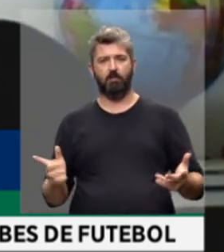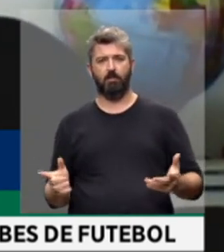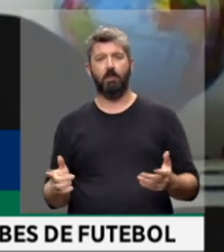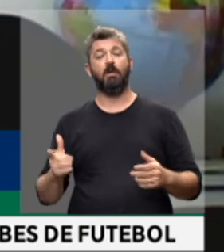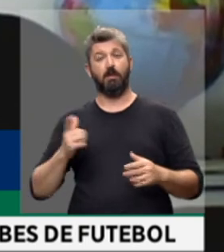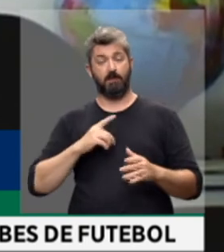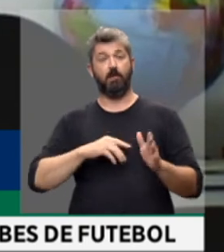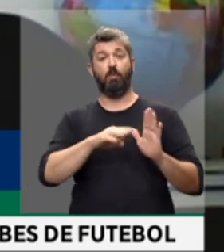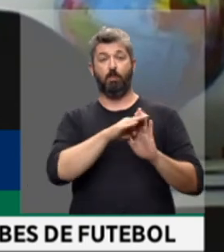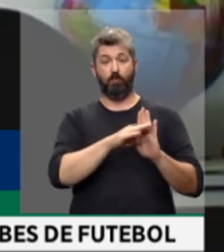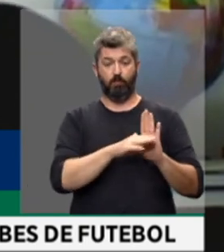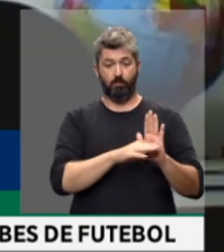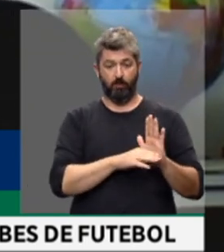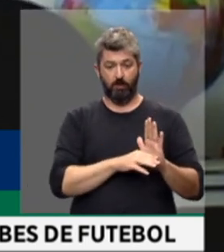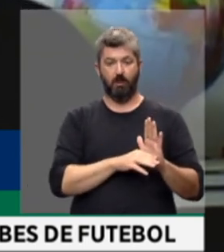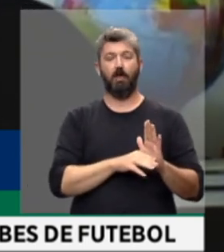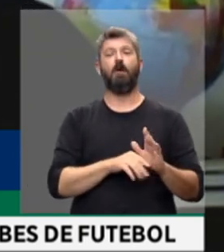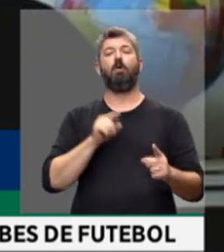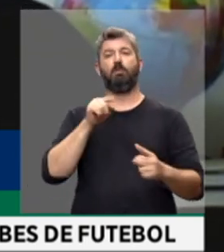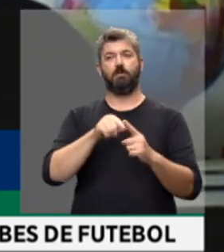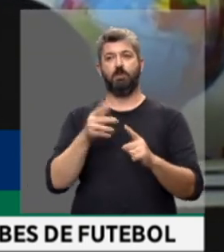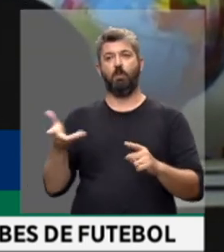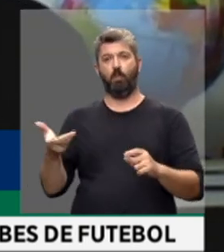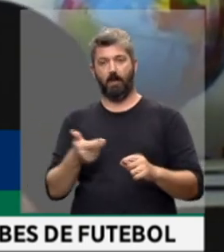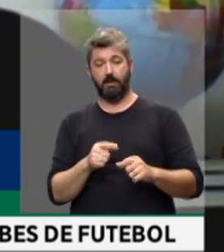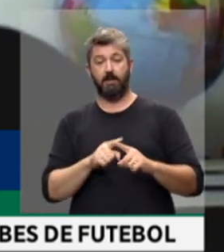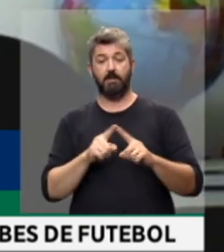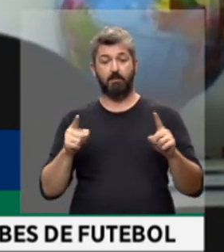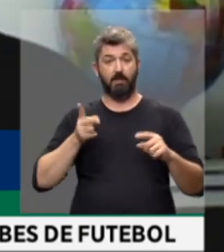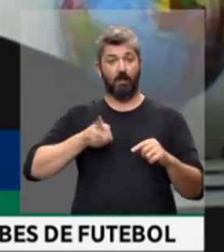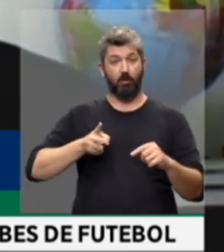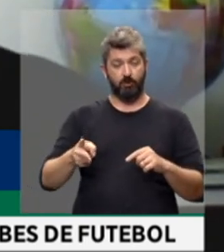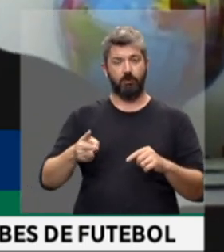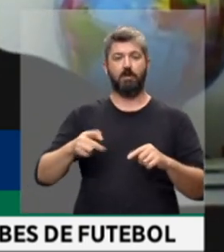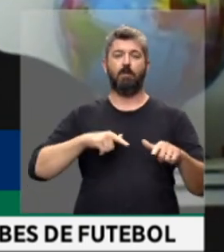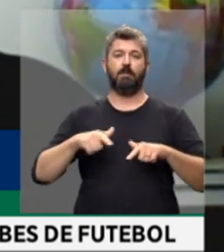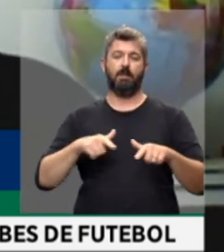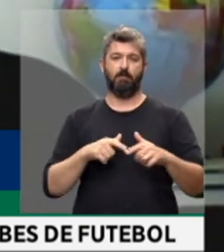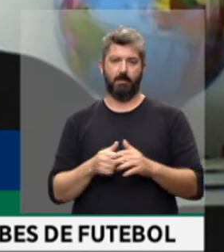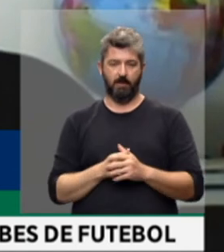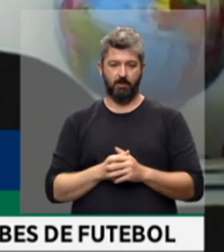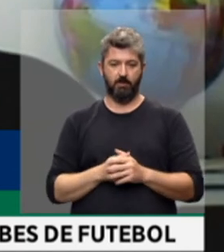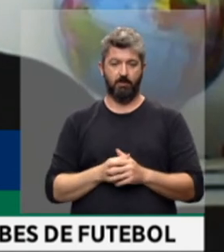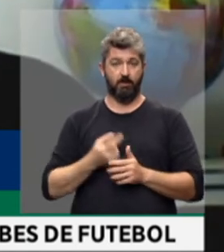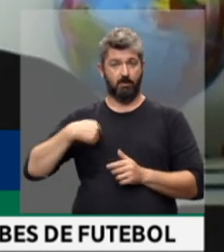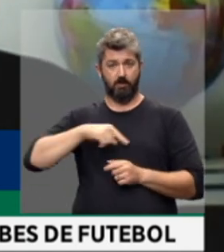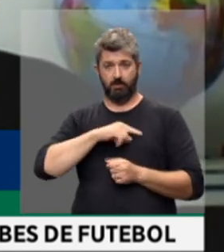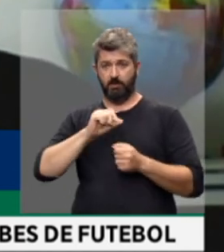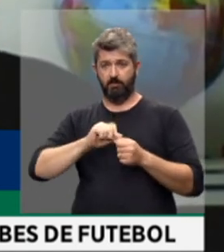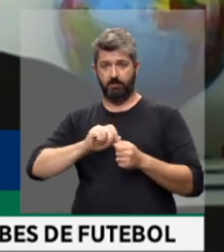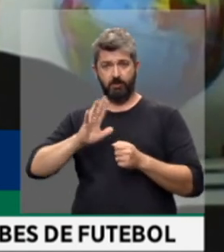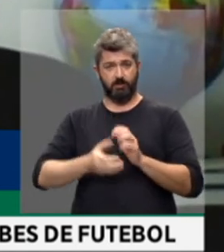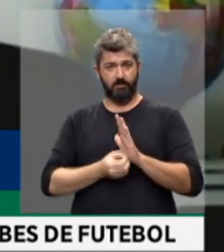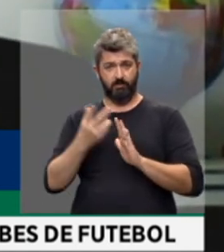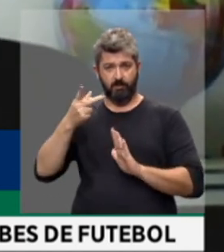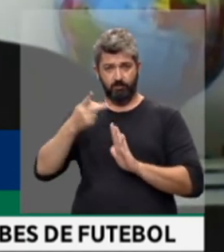DEMISSÕES DESSAS PESSOAS QUE RECEBEM ESTE VALOR CORRESPONDENTE ATÉ DUAS VEZES O VALOR DO REGIME GERAL DA PREVIDÊNCIA. ENTÃO, EU ACHO